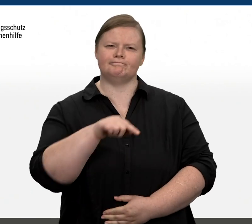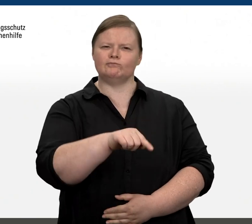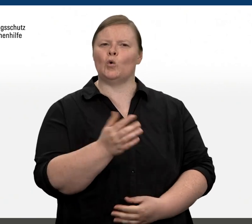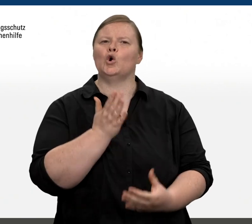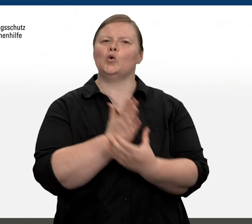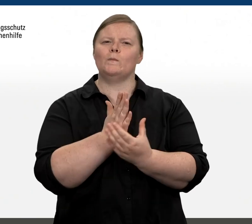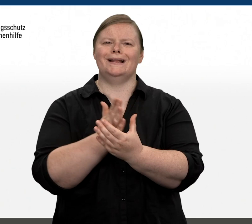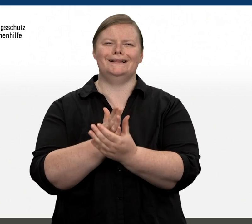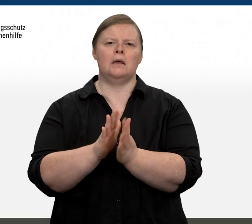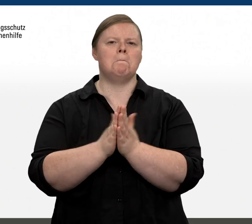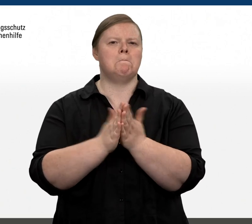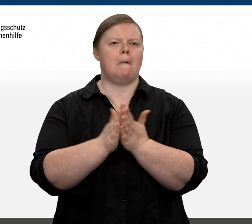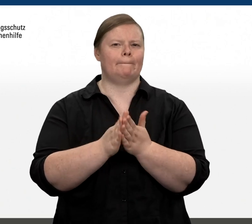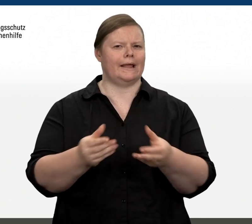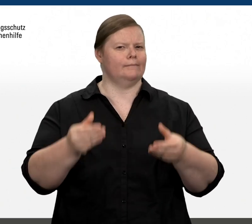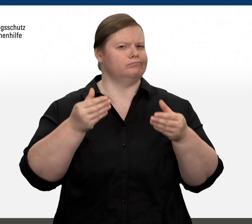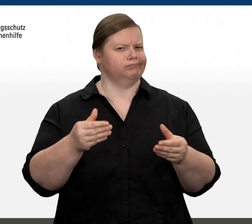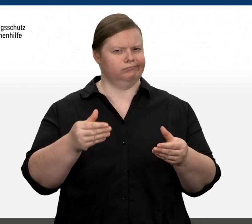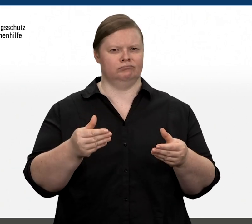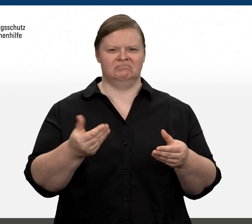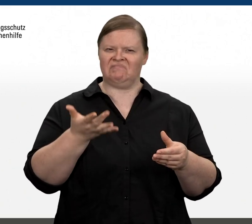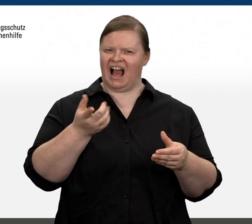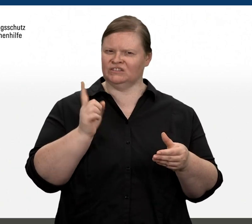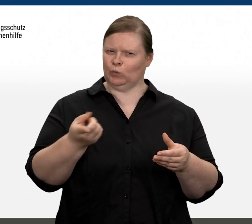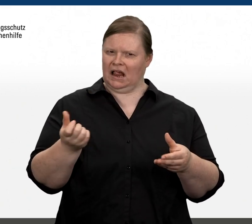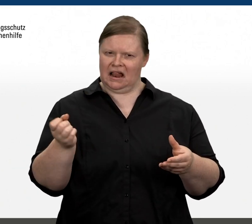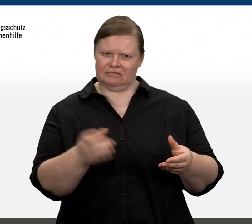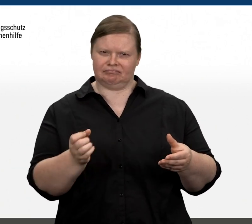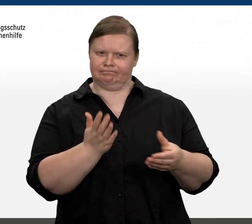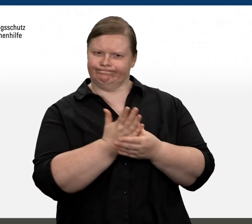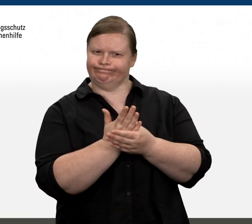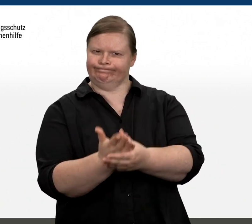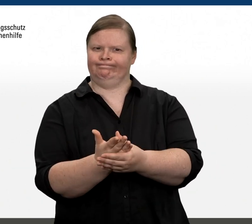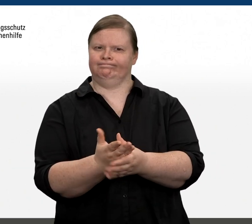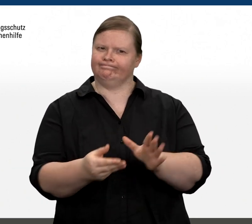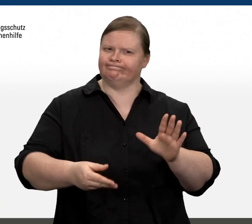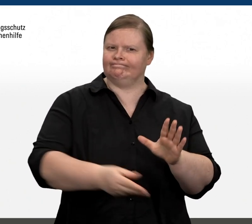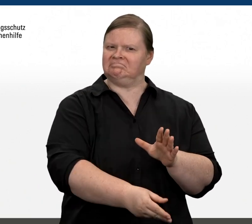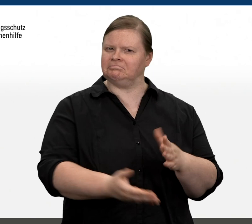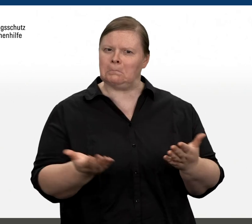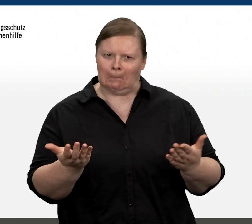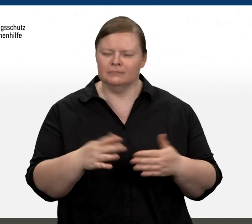Das gehört in eine Dokumentenmappe: